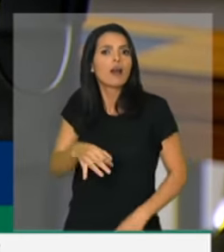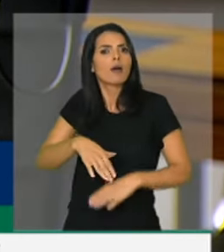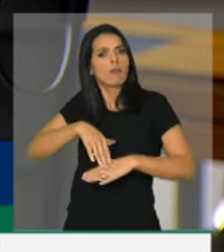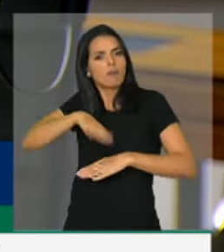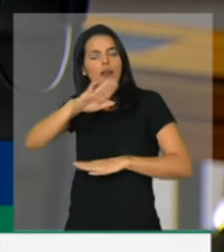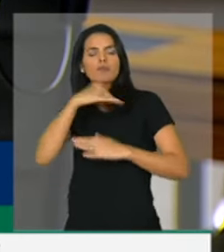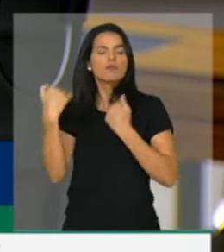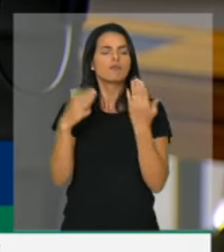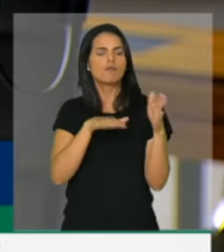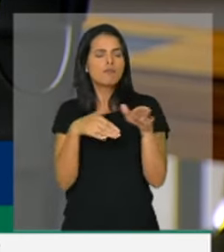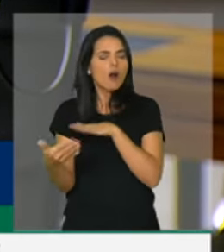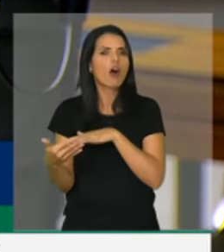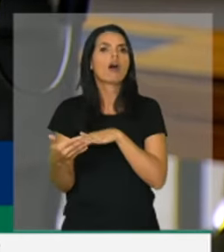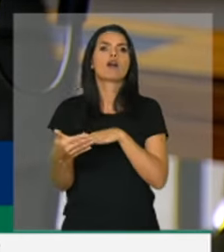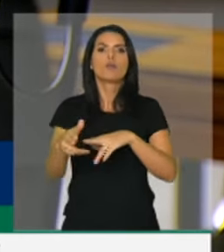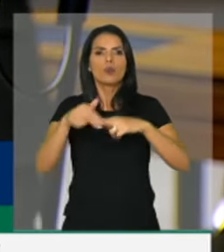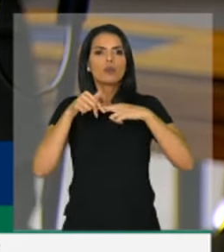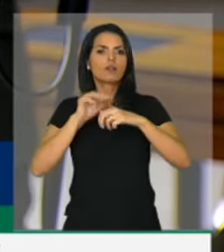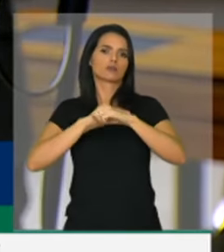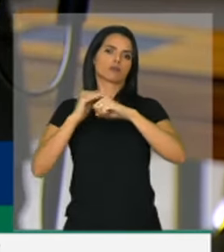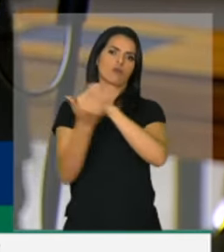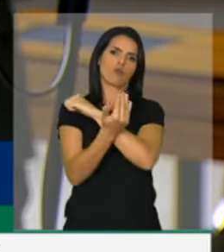UM DESPERDÍCIO MUITO GRANDE DE RECURSOS PÚBLICOS NO